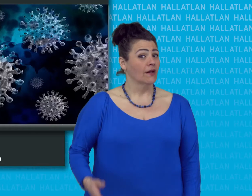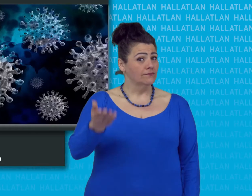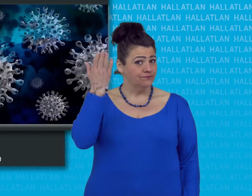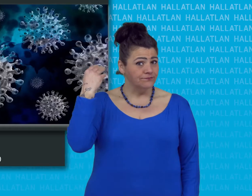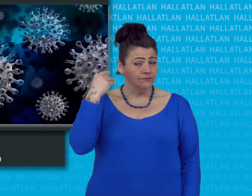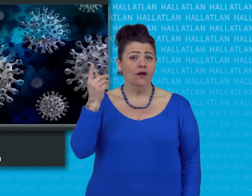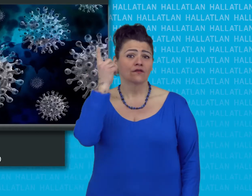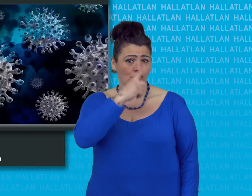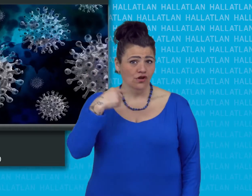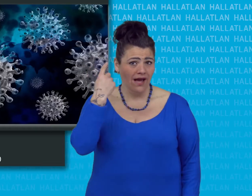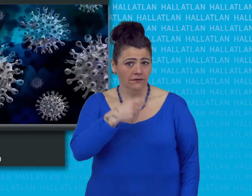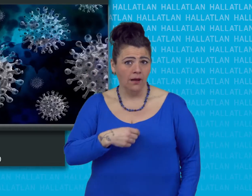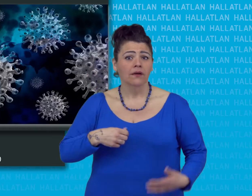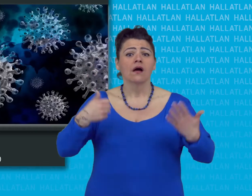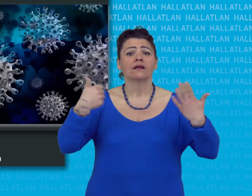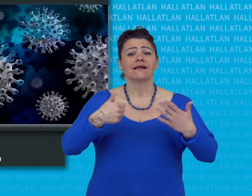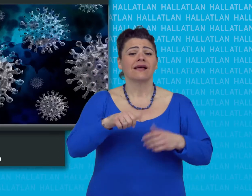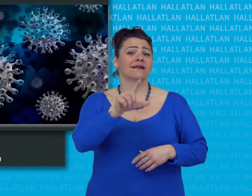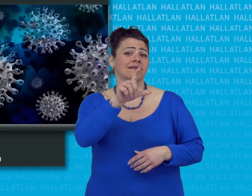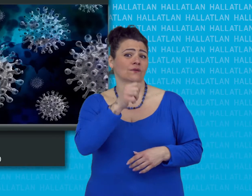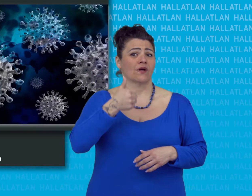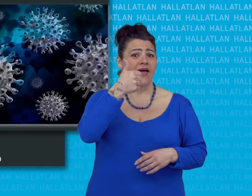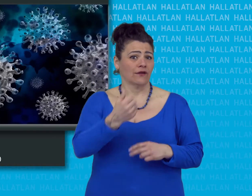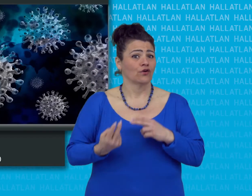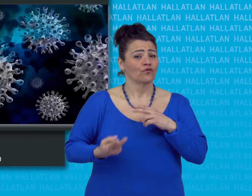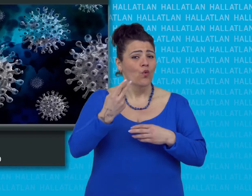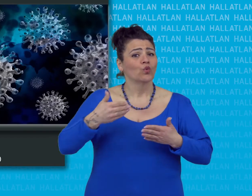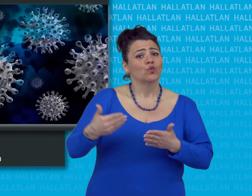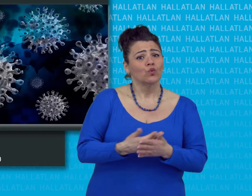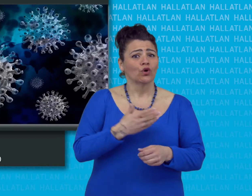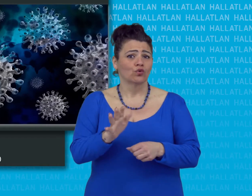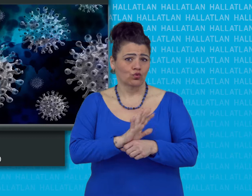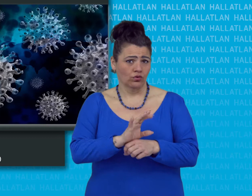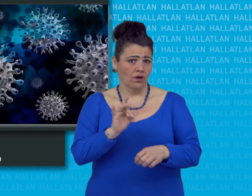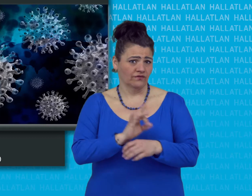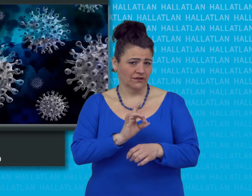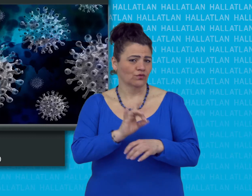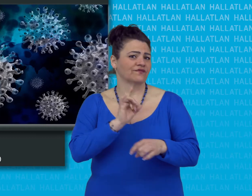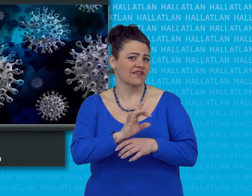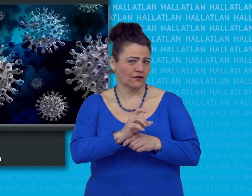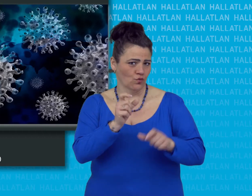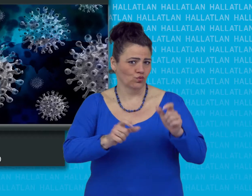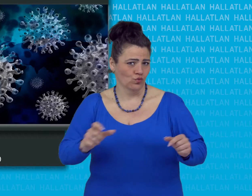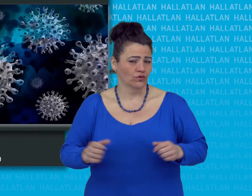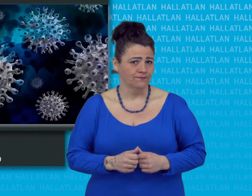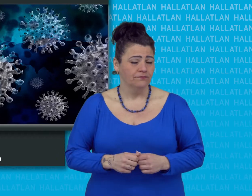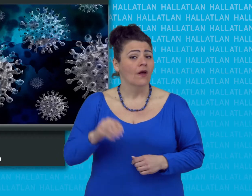Vasárnapra 6201 fő volt az új fertőzött,